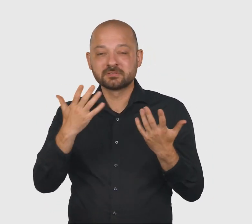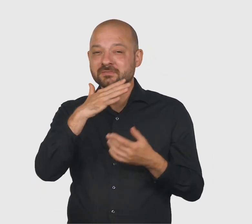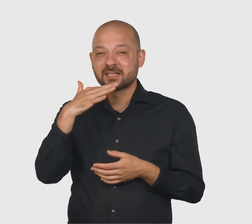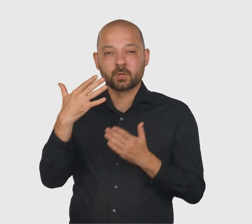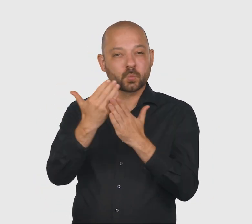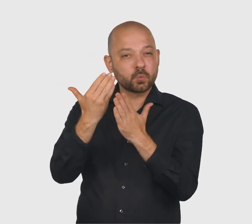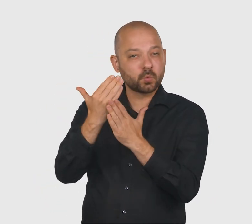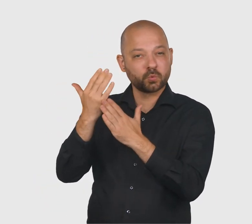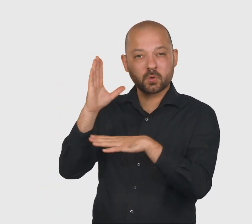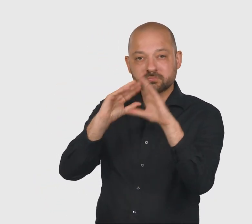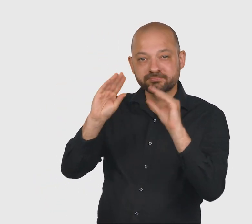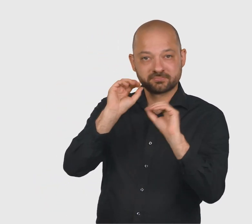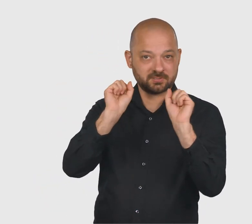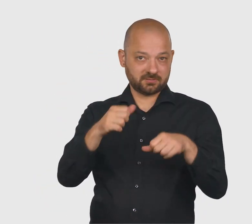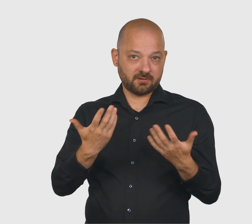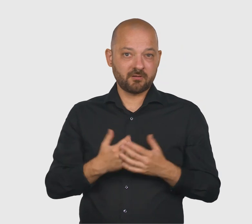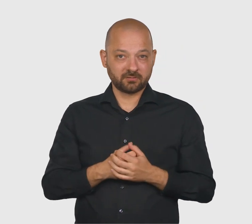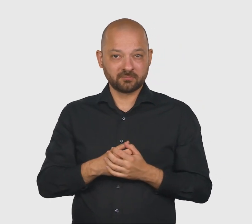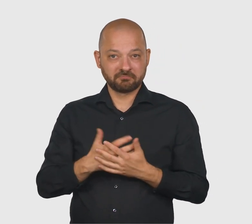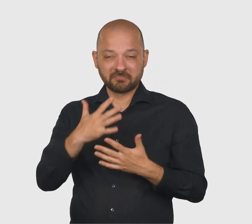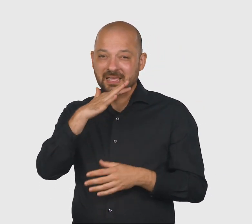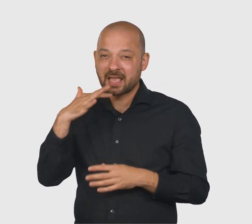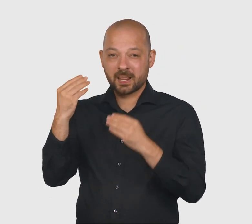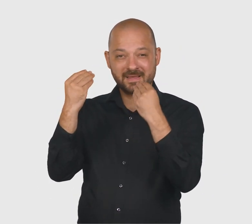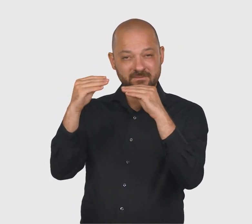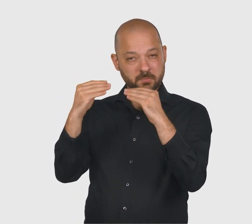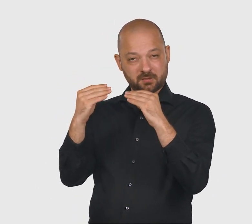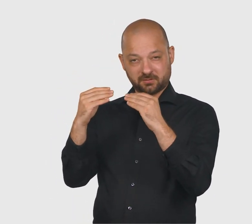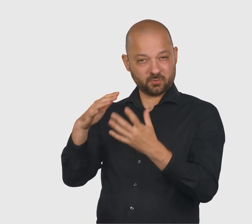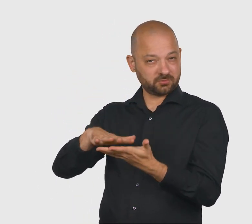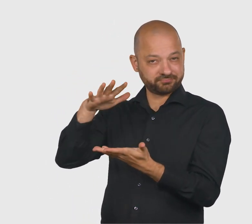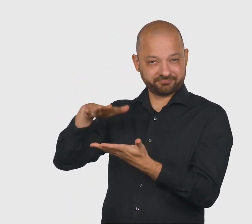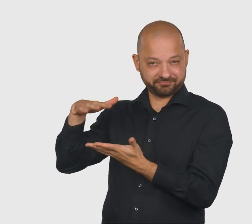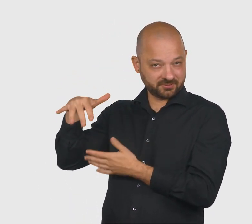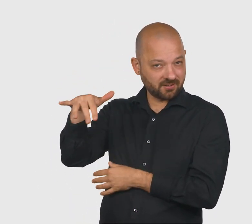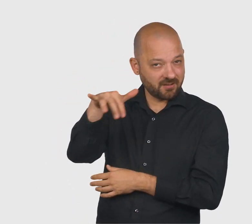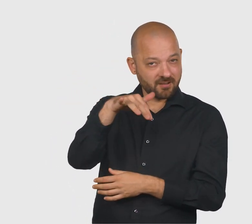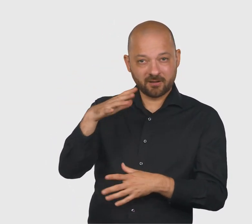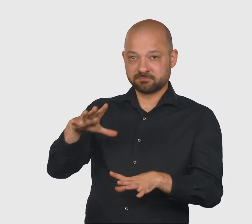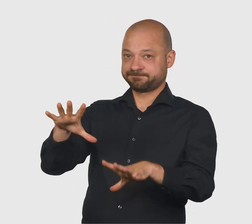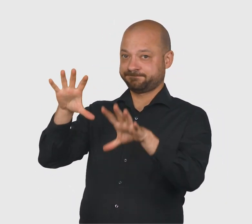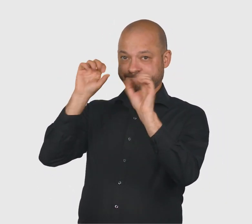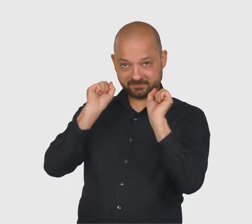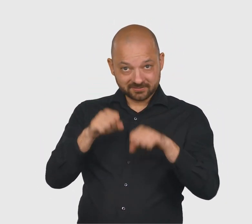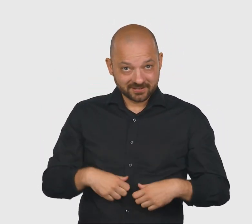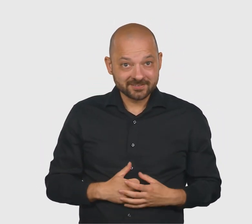viel Neues entdecken und sich umfassend informieren können.